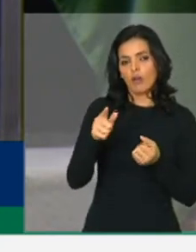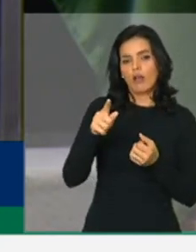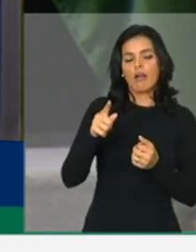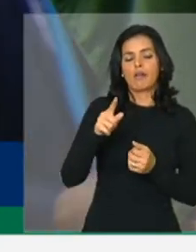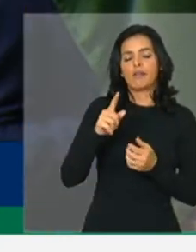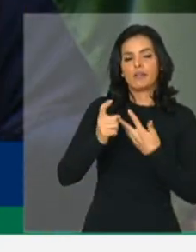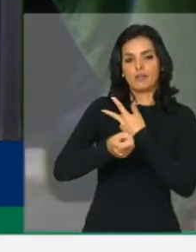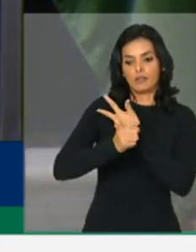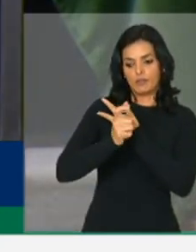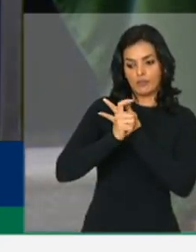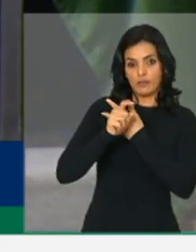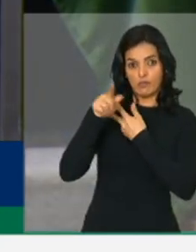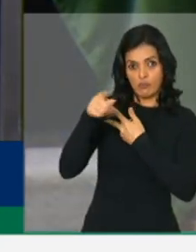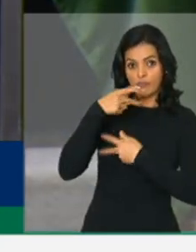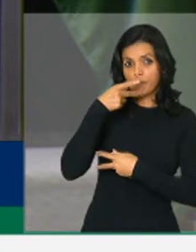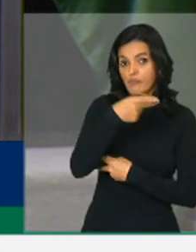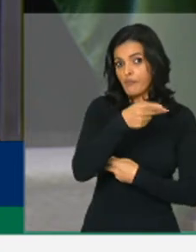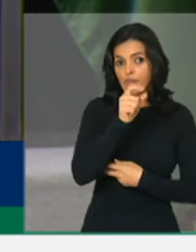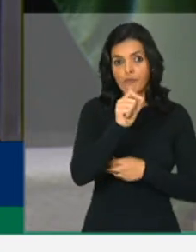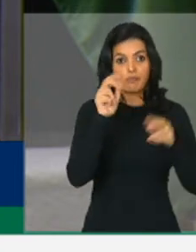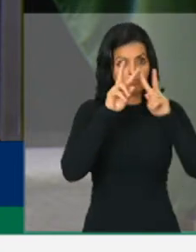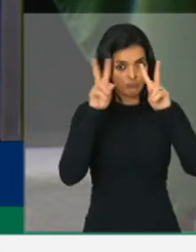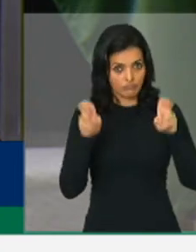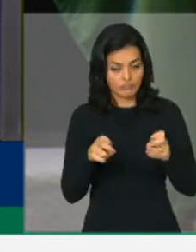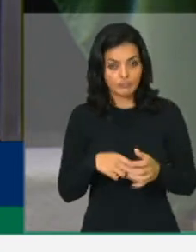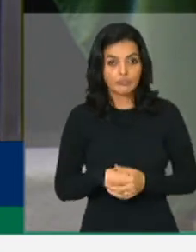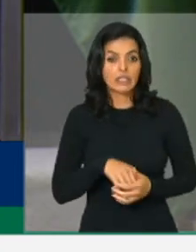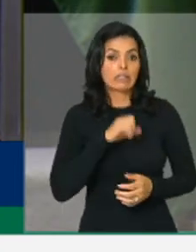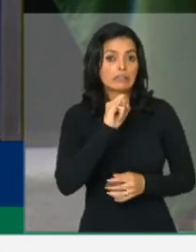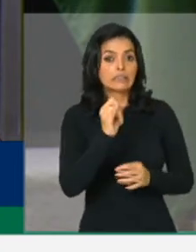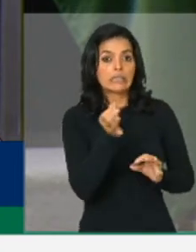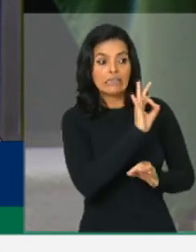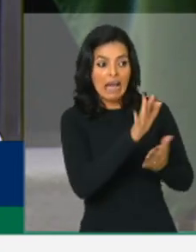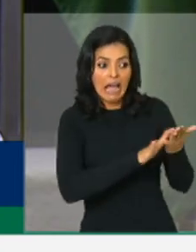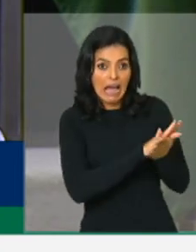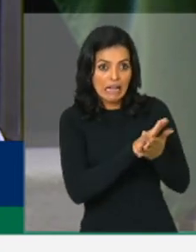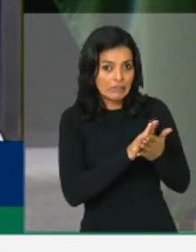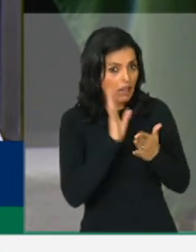DAS OBRIGAÇÕES ASSUMIDAS SEM CONTABILIZAR OS PREJUÍZOS INDIRETOS ADVINDOS DAS POSSÍVEIS INTERPELAÇÕES